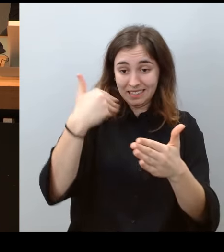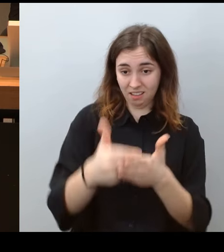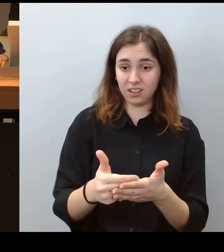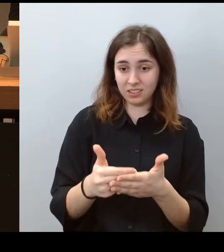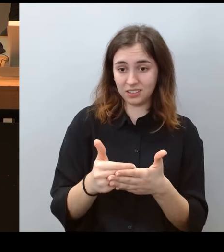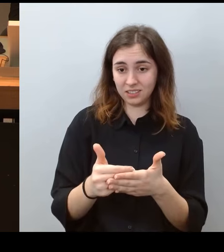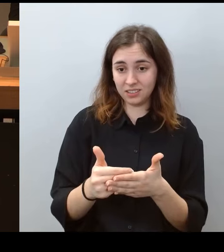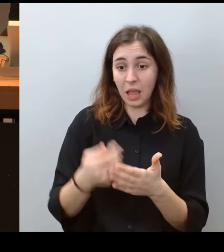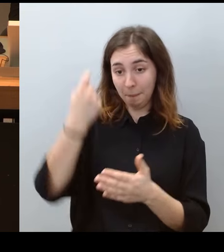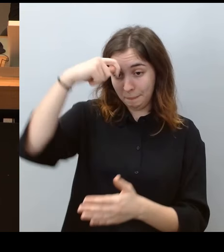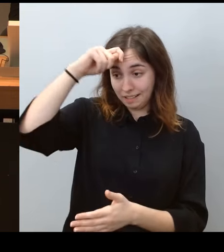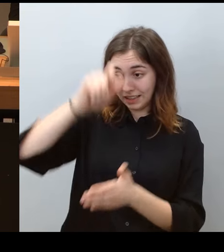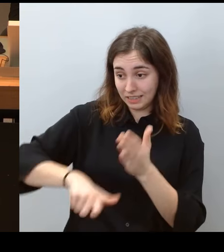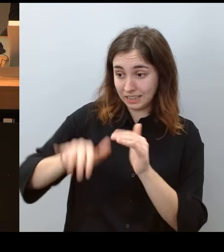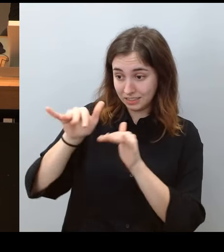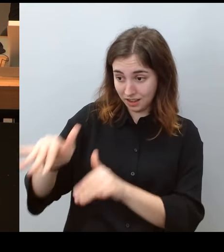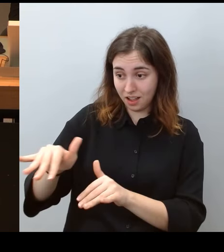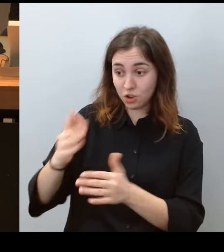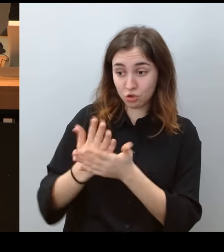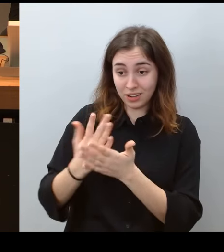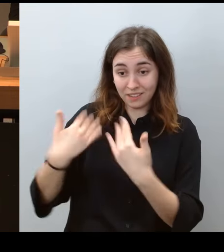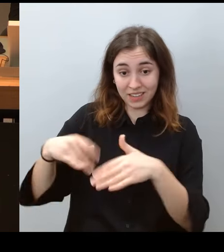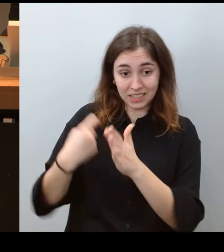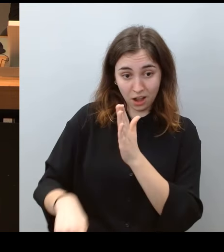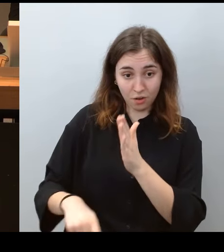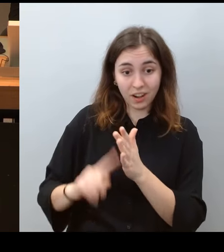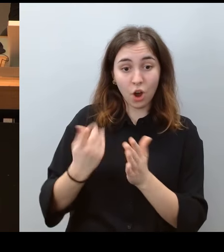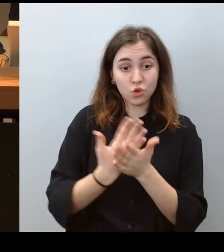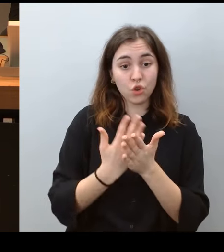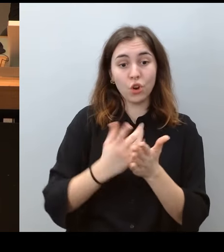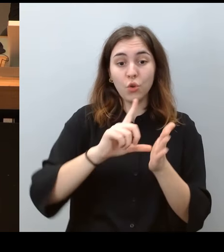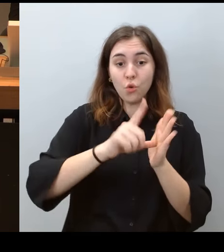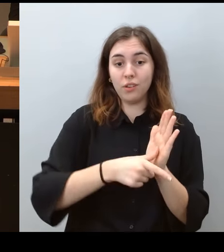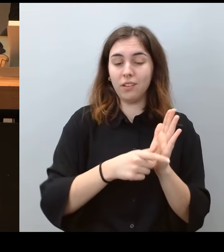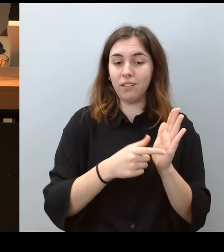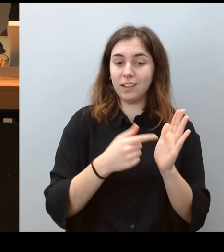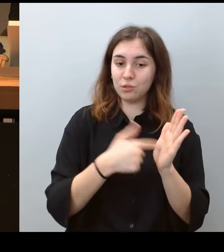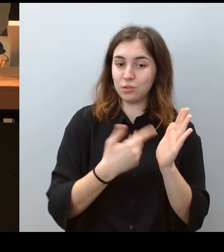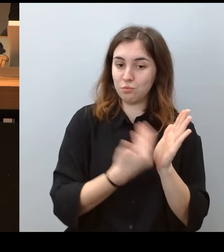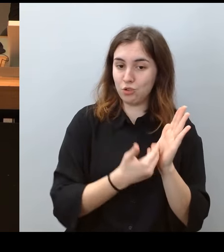einen gültigen Leistungsbescheid hatten, aber keinen Berechtigungsnachweis vorlegen konnten